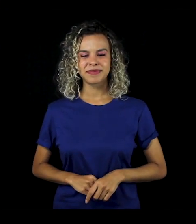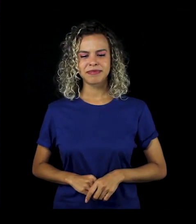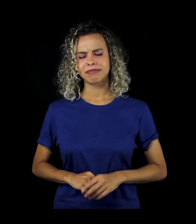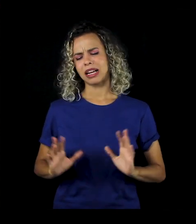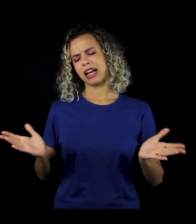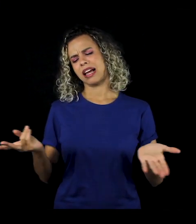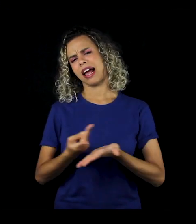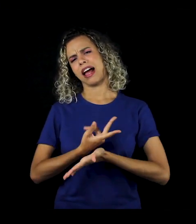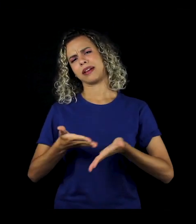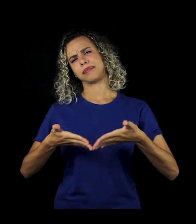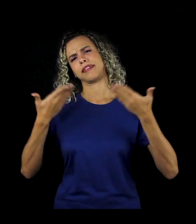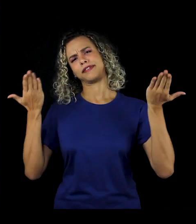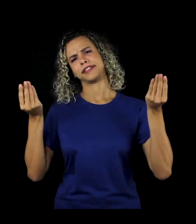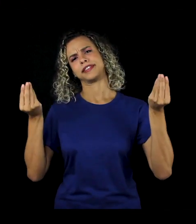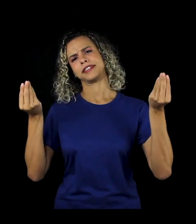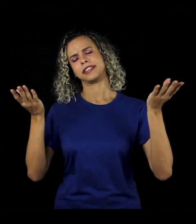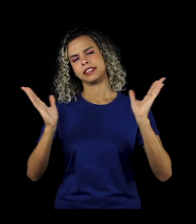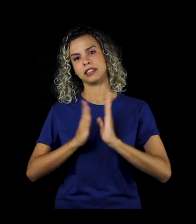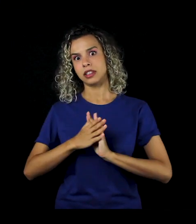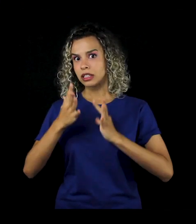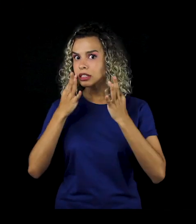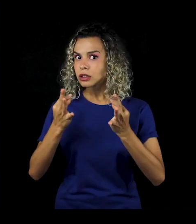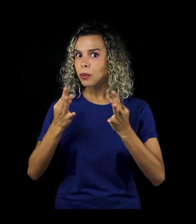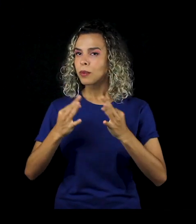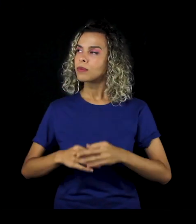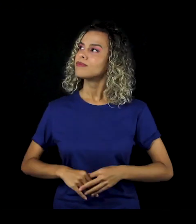Tudo errado, pelo amor de Deus. Atenção.